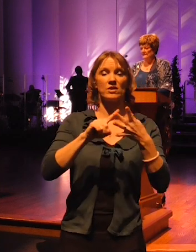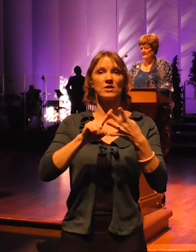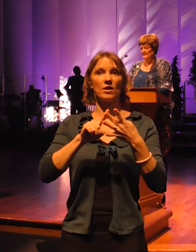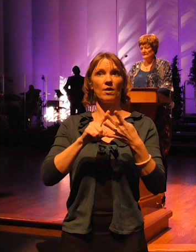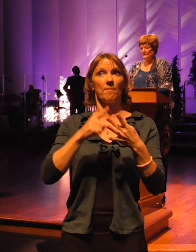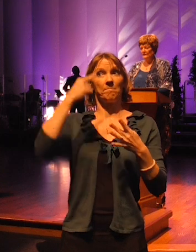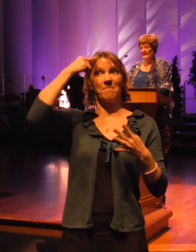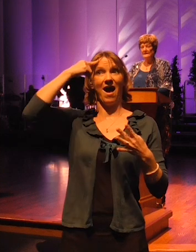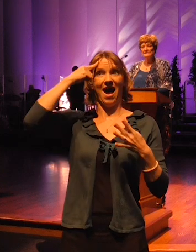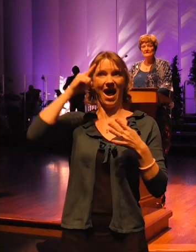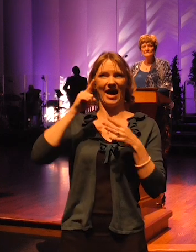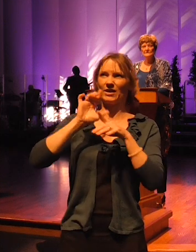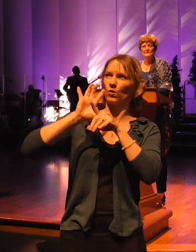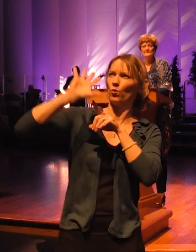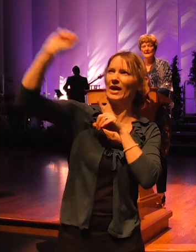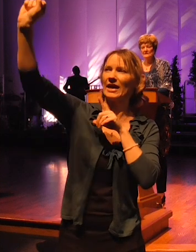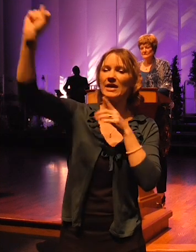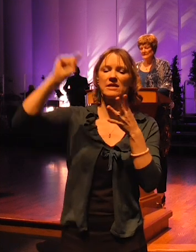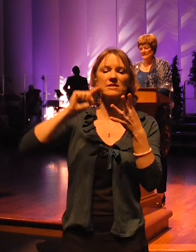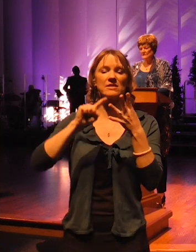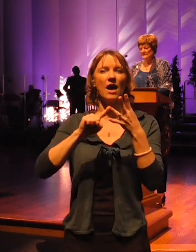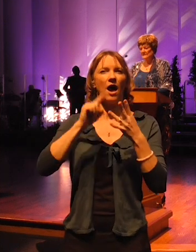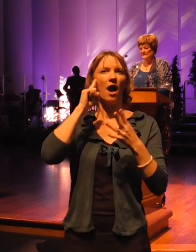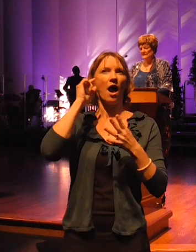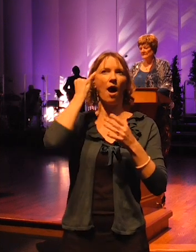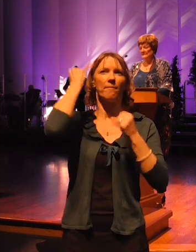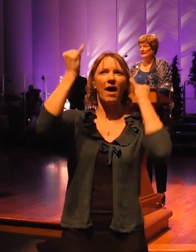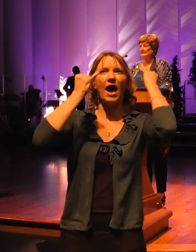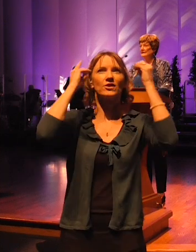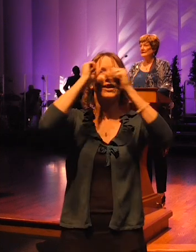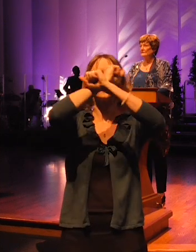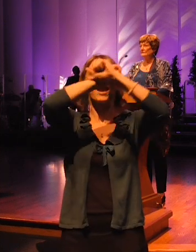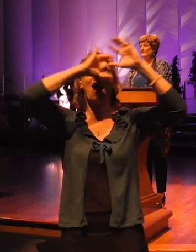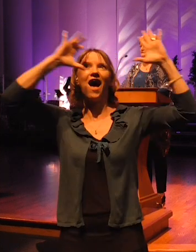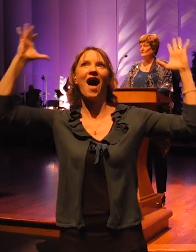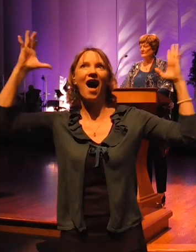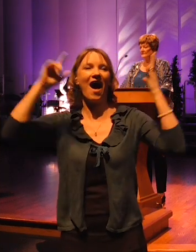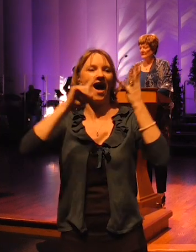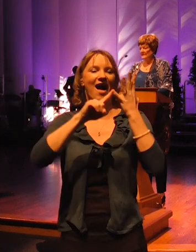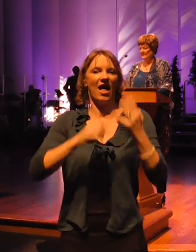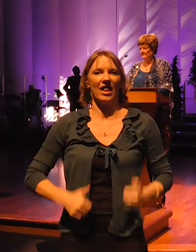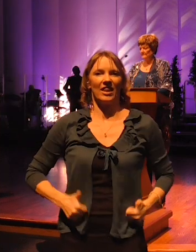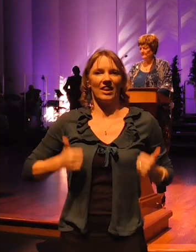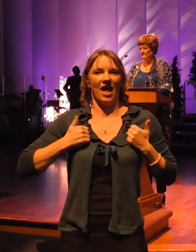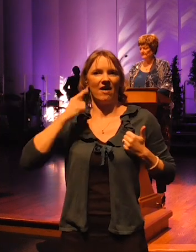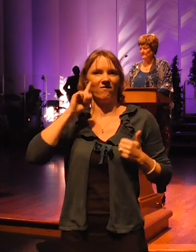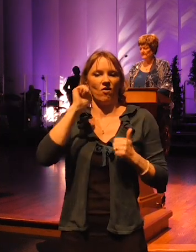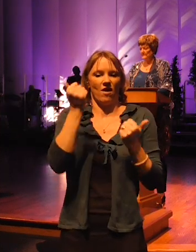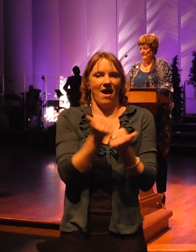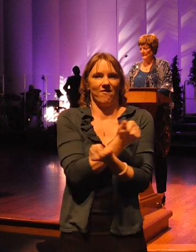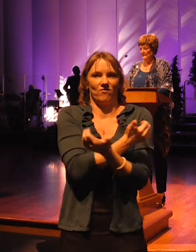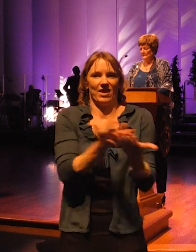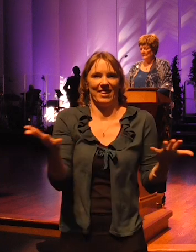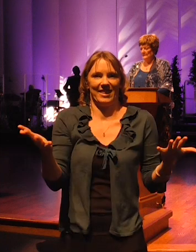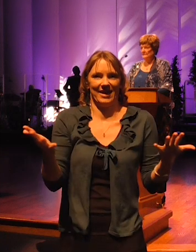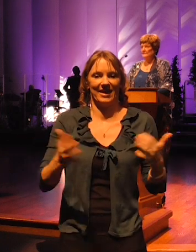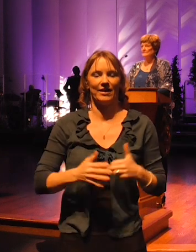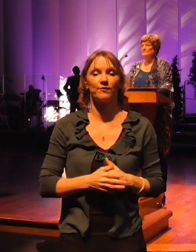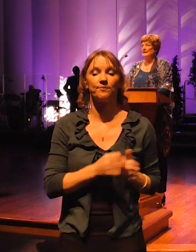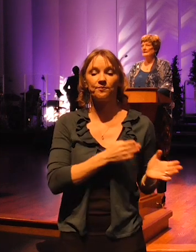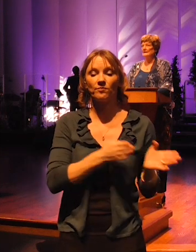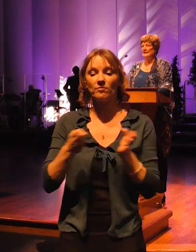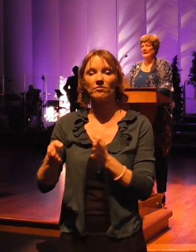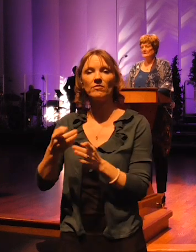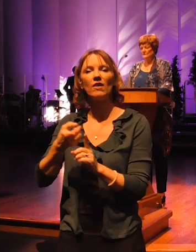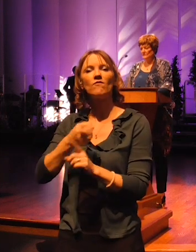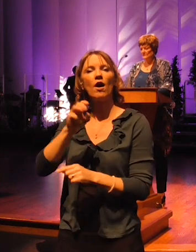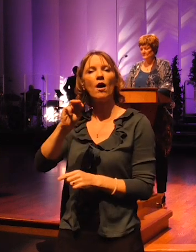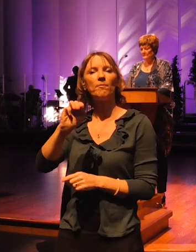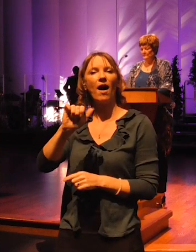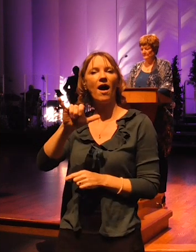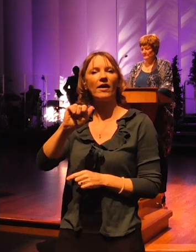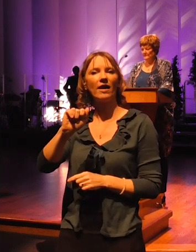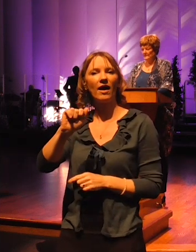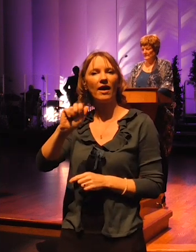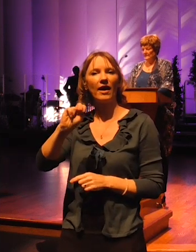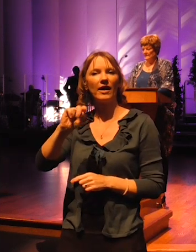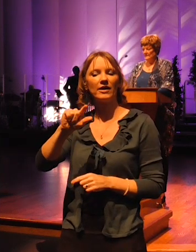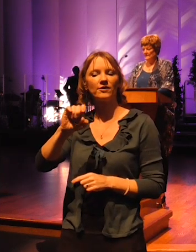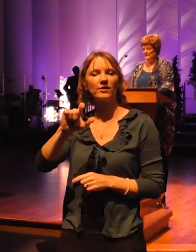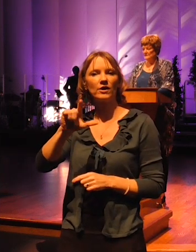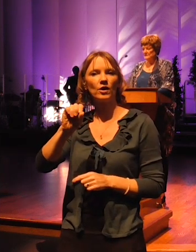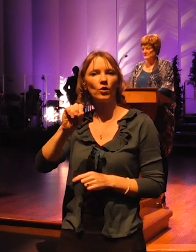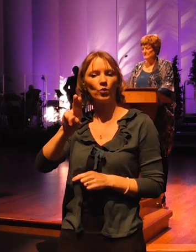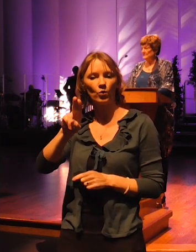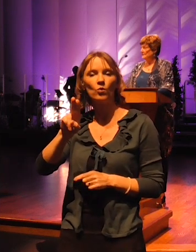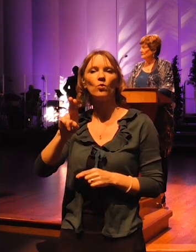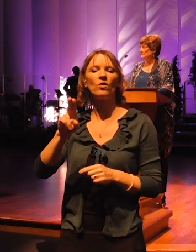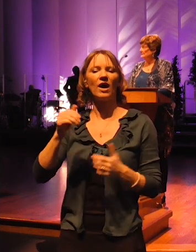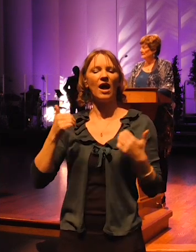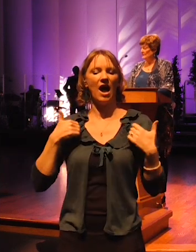vuelo a la imaginación y Vida a todo y desde mayia Angelou hay un espíritu en toda